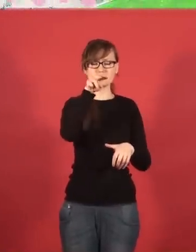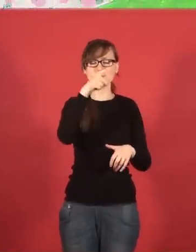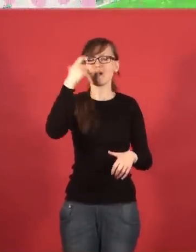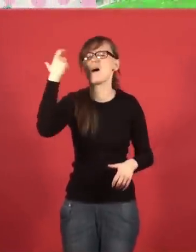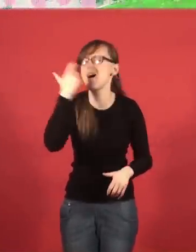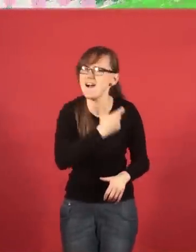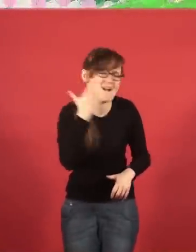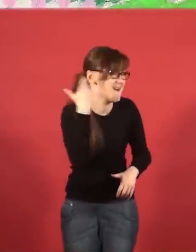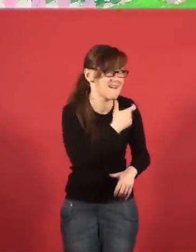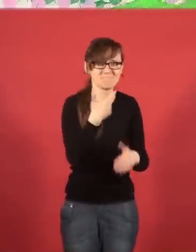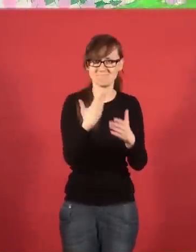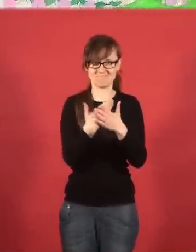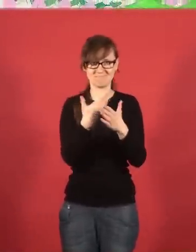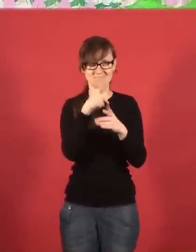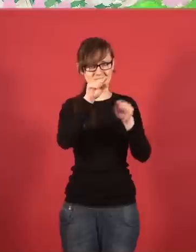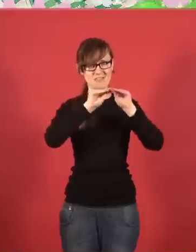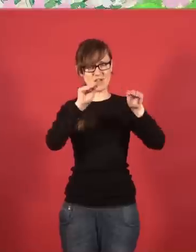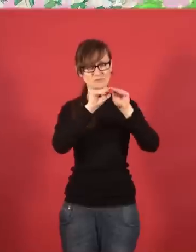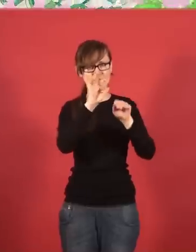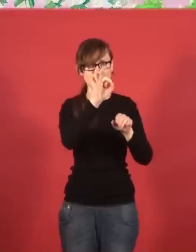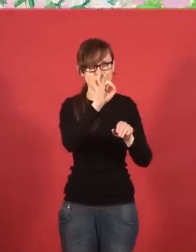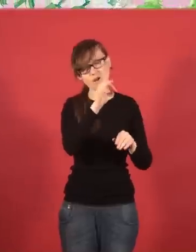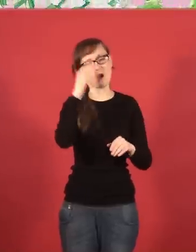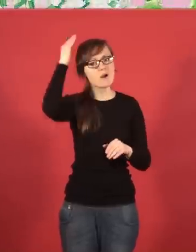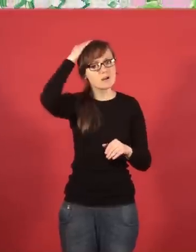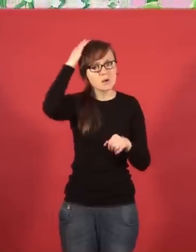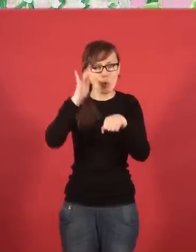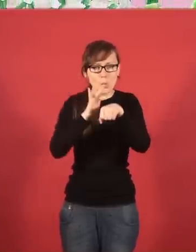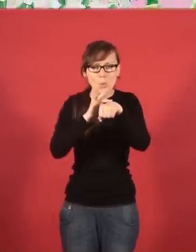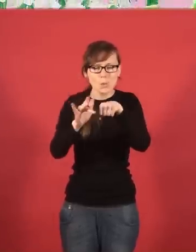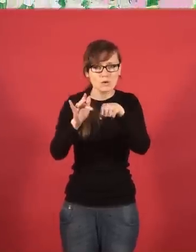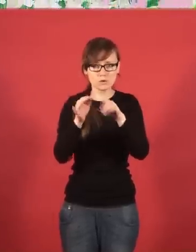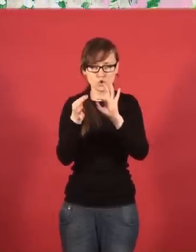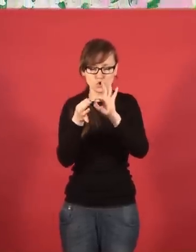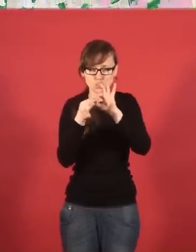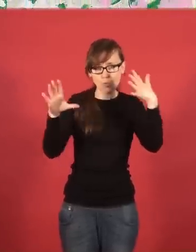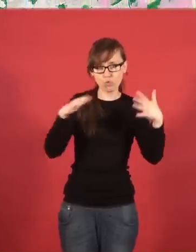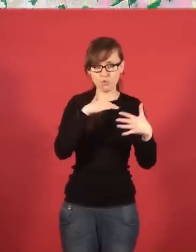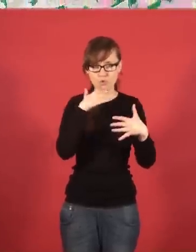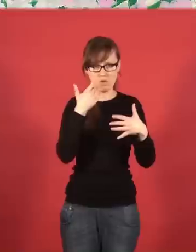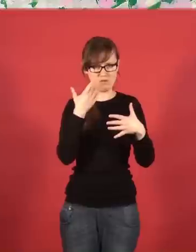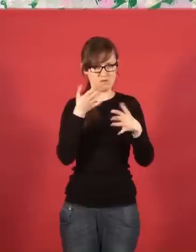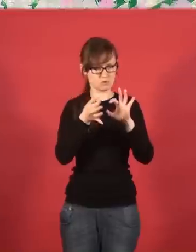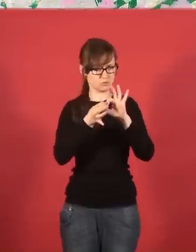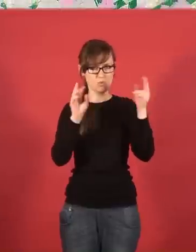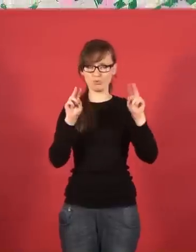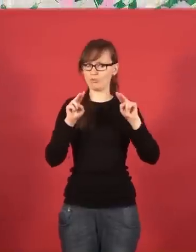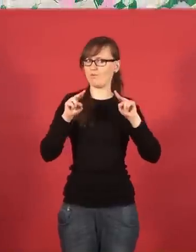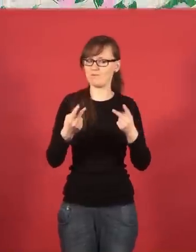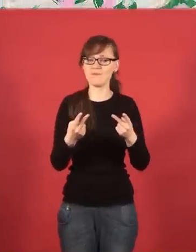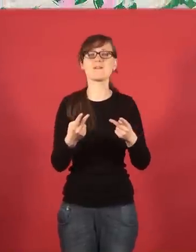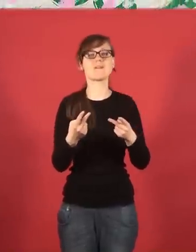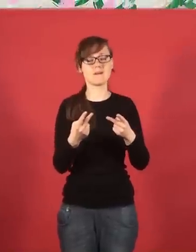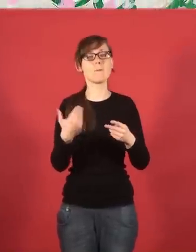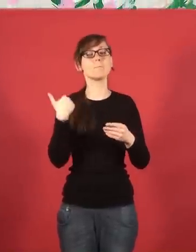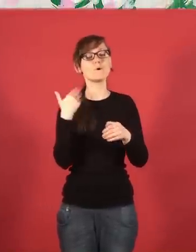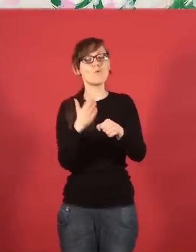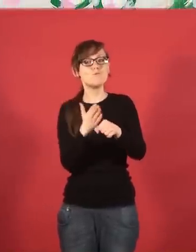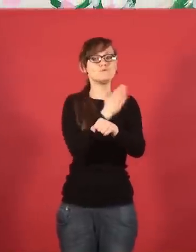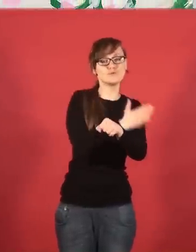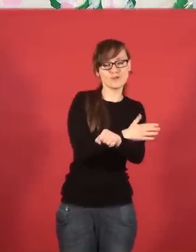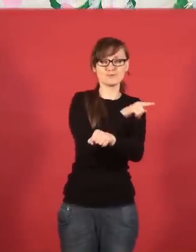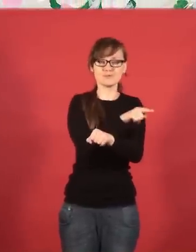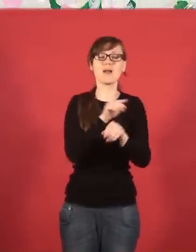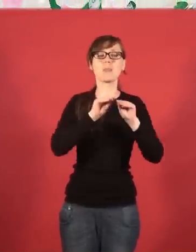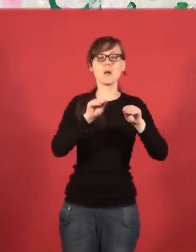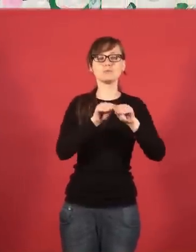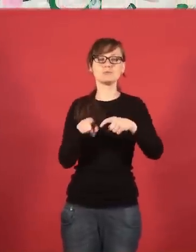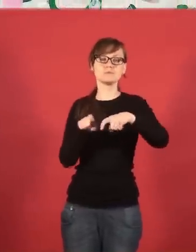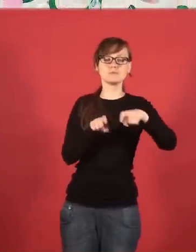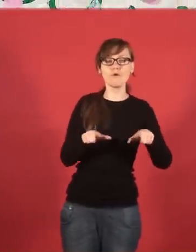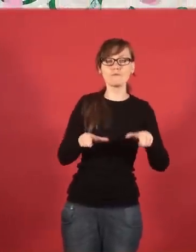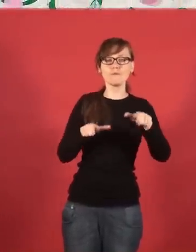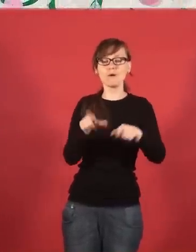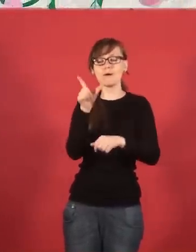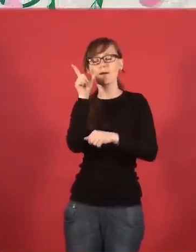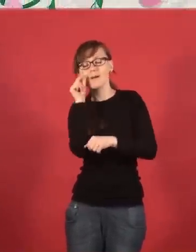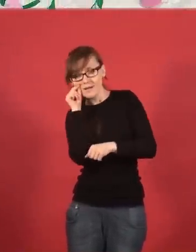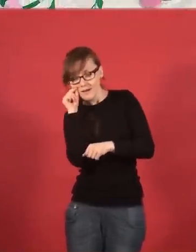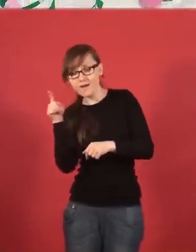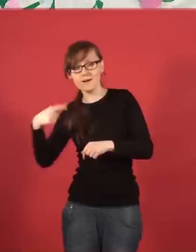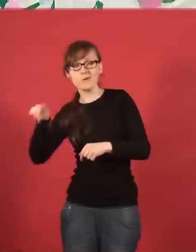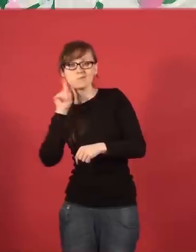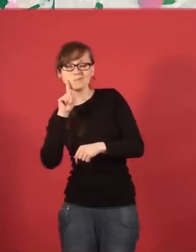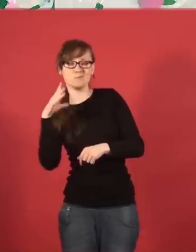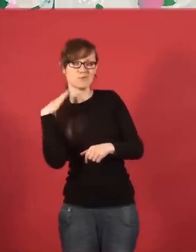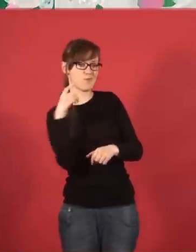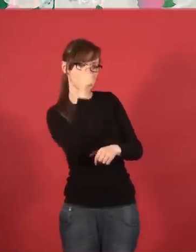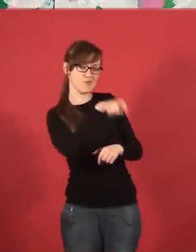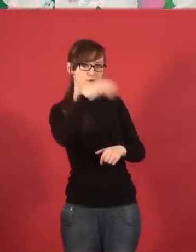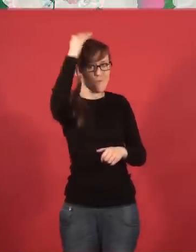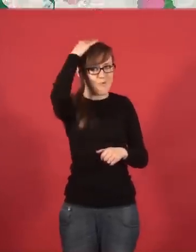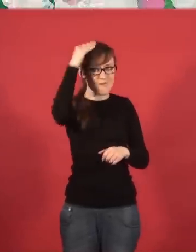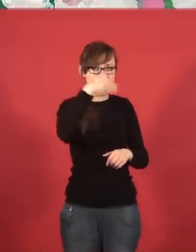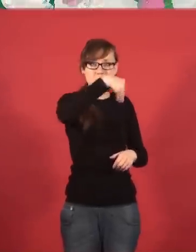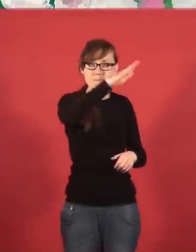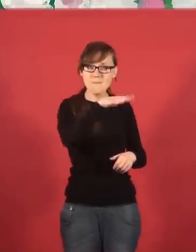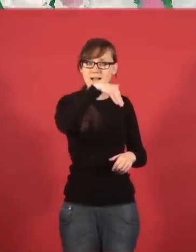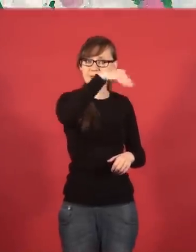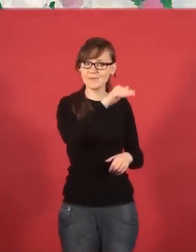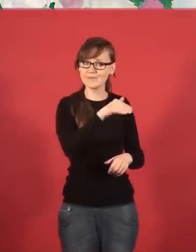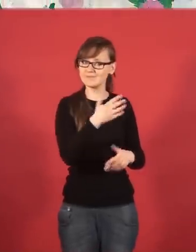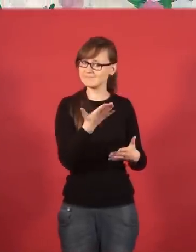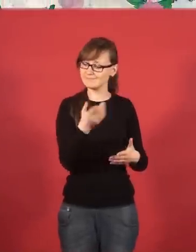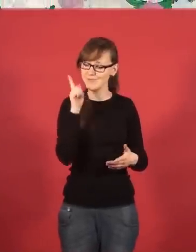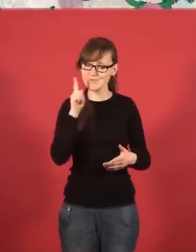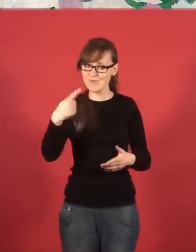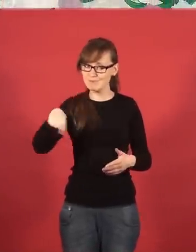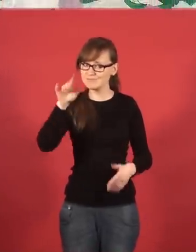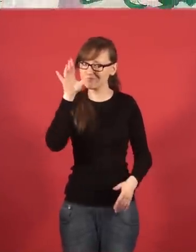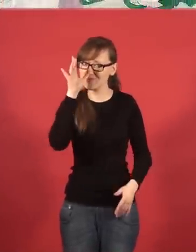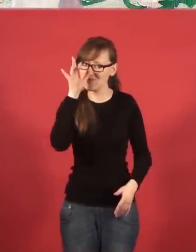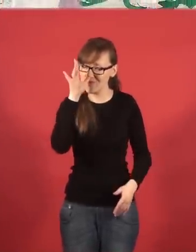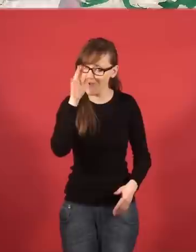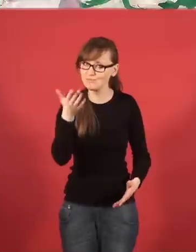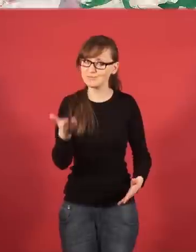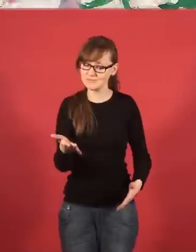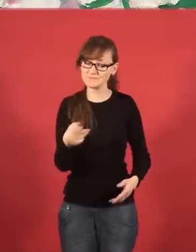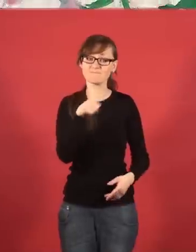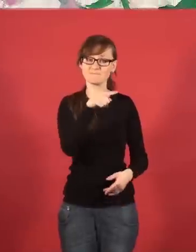Zaśmiewającej się widowni ukazała się złota łysina pedagoga -- ponieważ, gdy ten drzemał w fotelu chłopcy pomalowali ją na złoto.